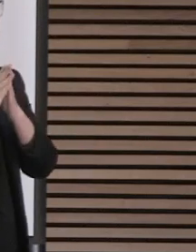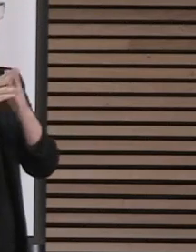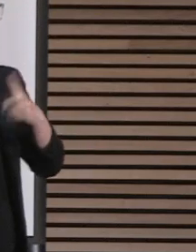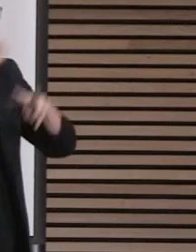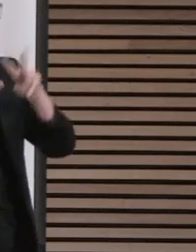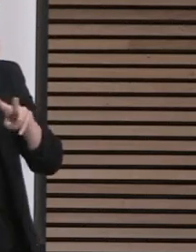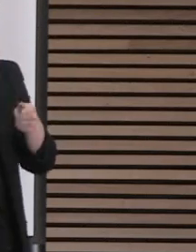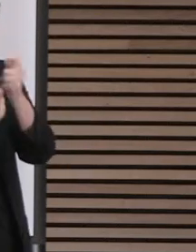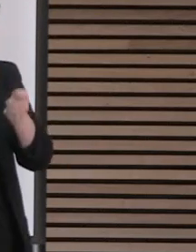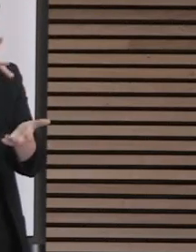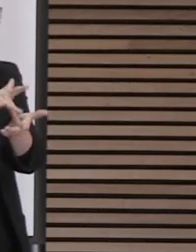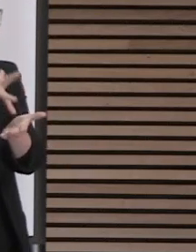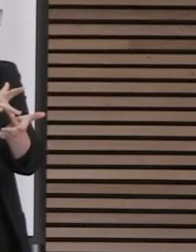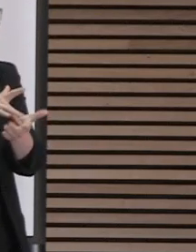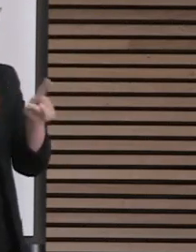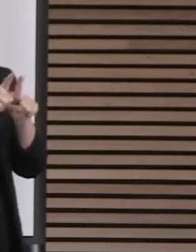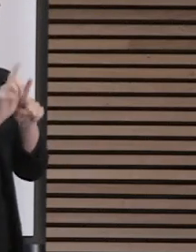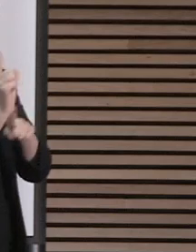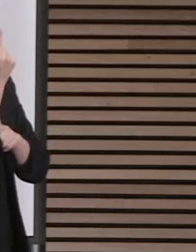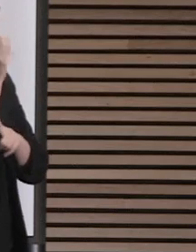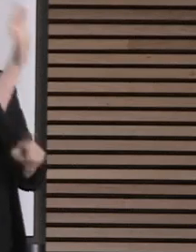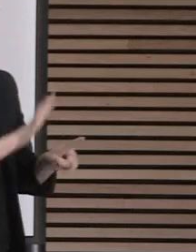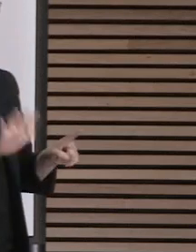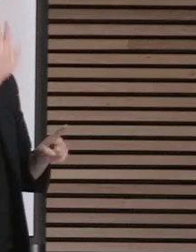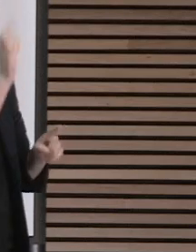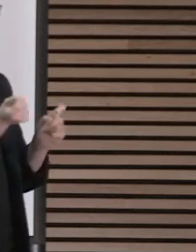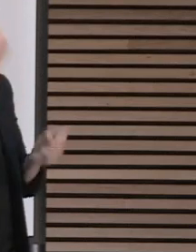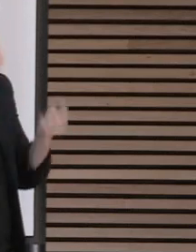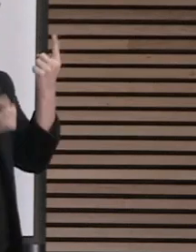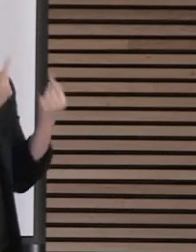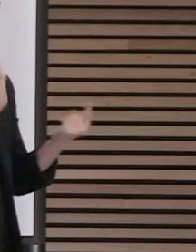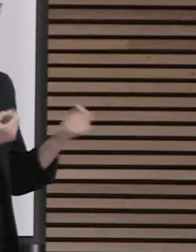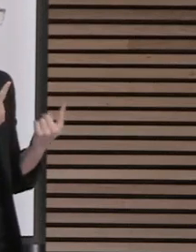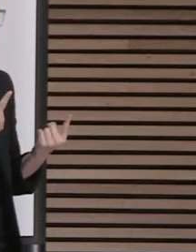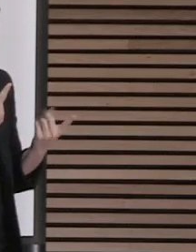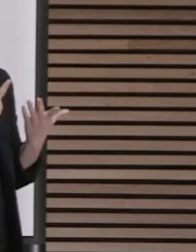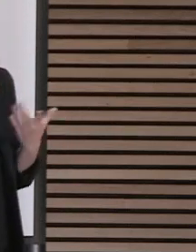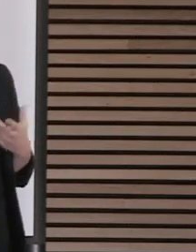whakatuwherahia nga waahi whakamatautau wiki mo tera taha